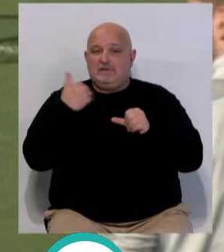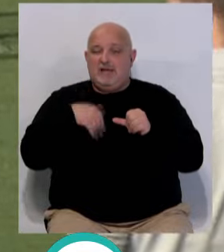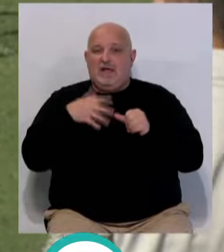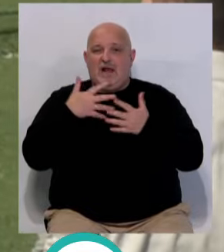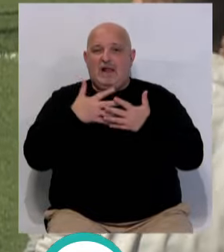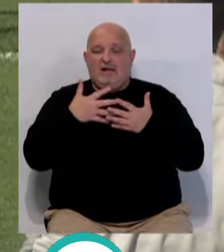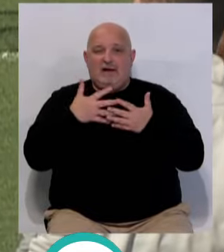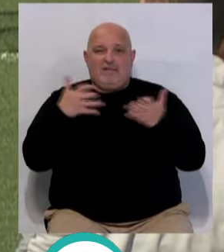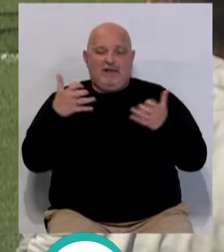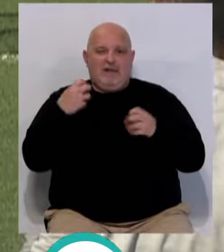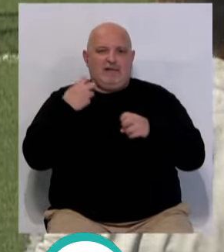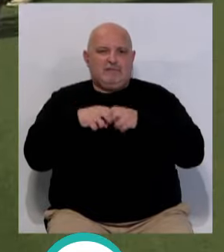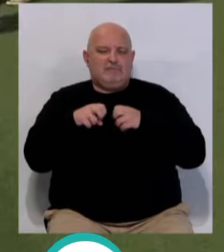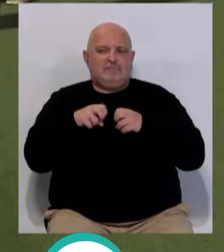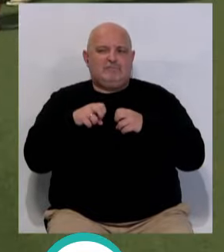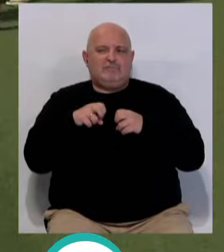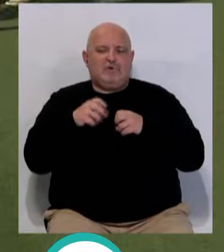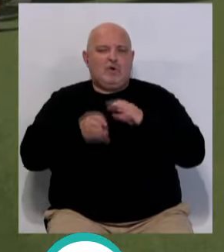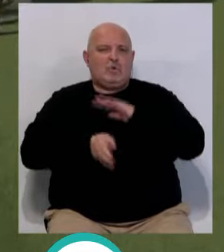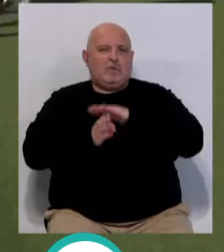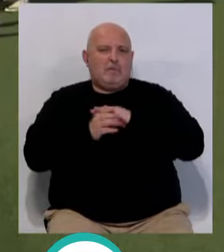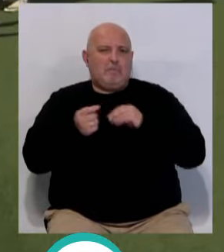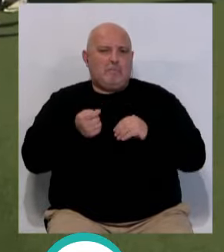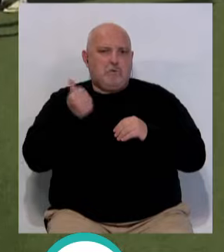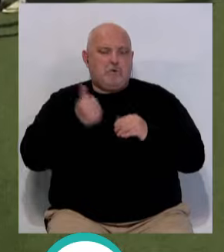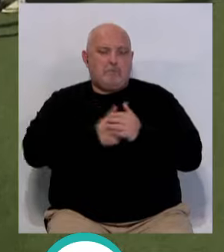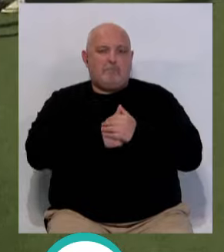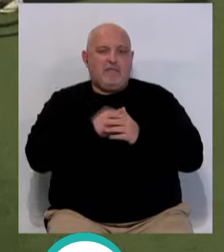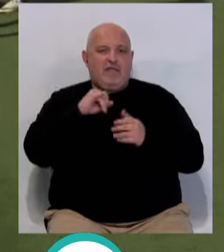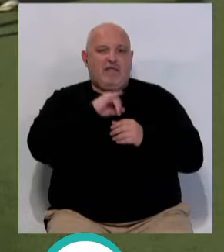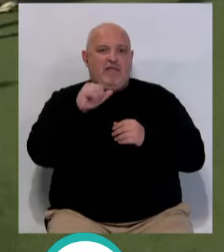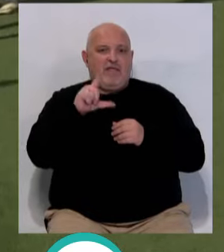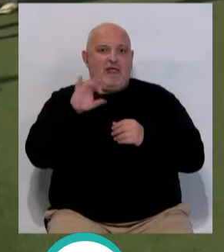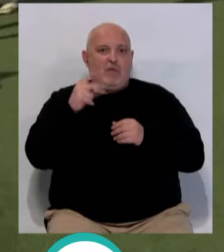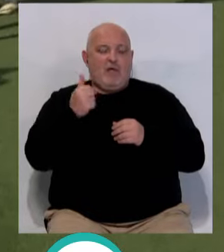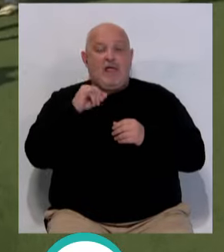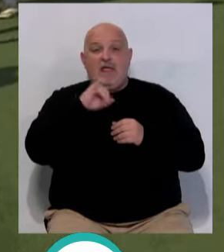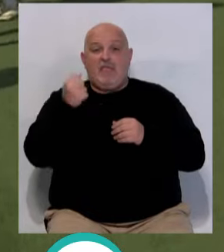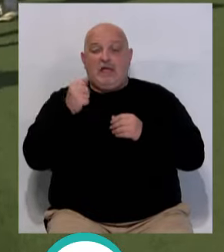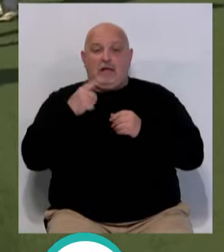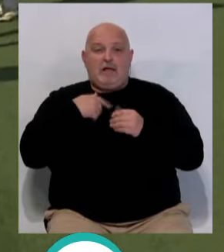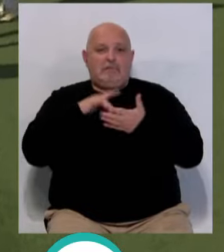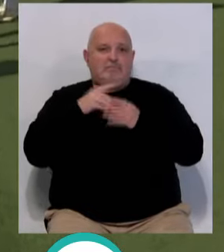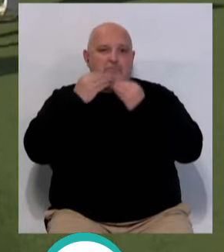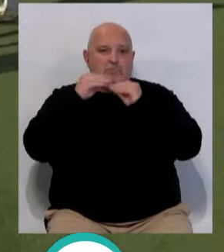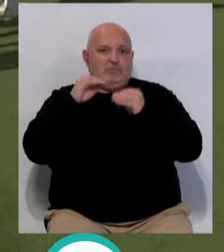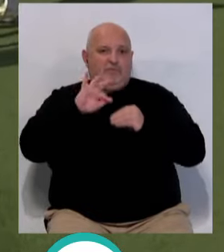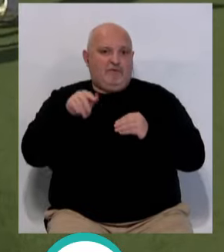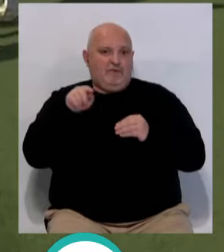lesión no ha tenido continuidad y y Zac carcelén es el dueño y Señor de ese lateral derecho salvo